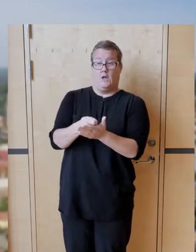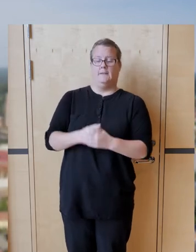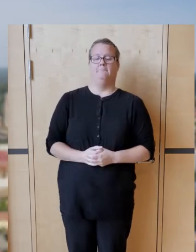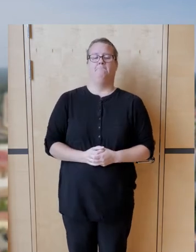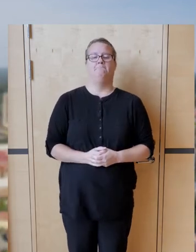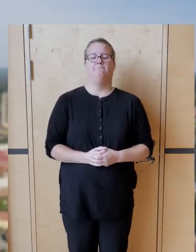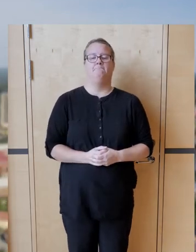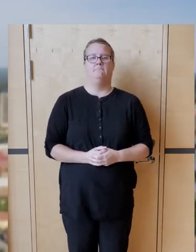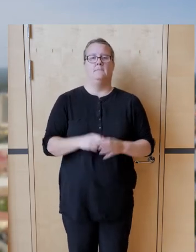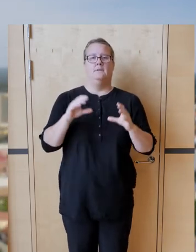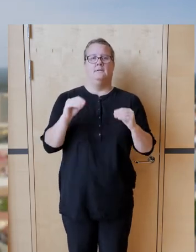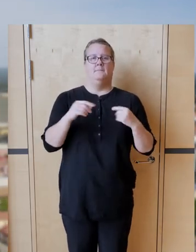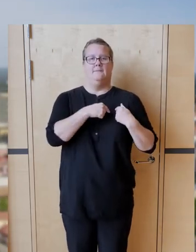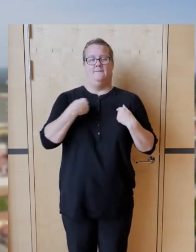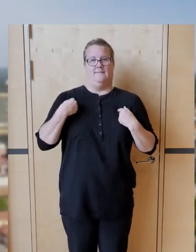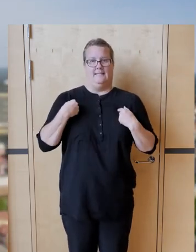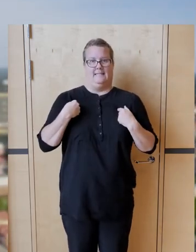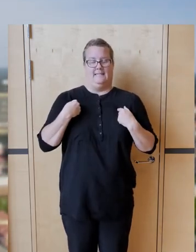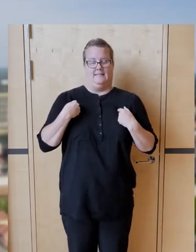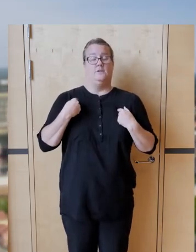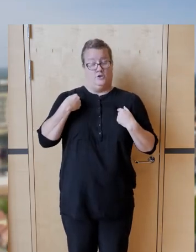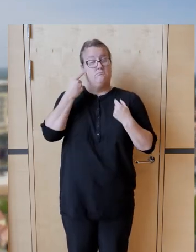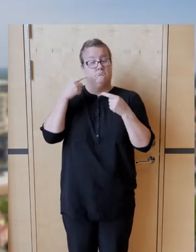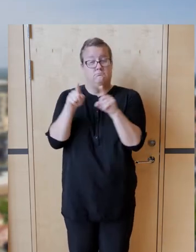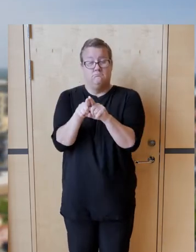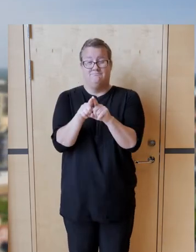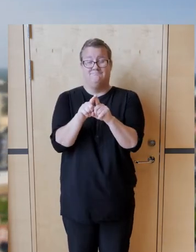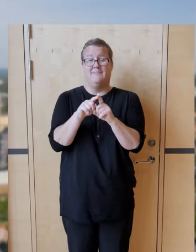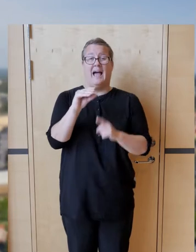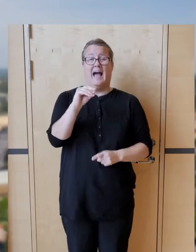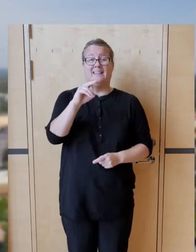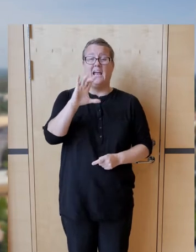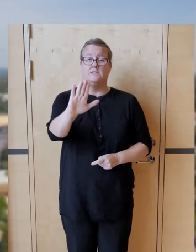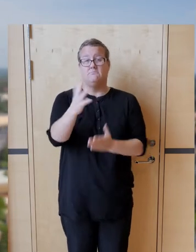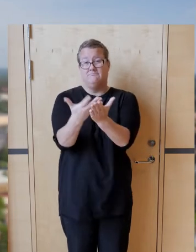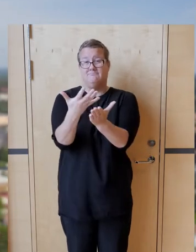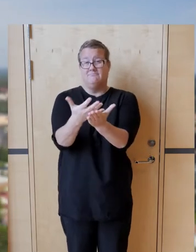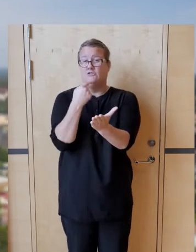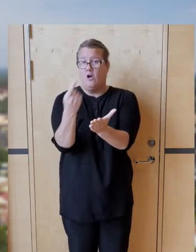Historieskrivningen där från Andreas löwenhöök om att det var precis samtliga partier som var på